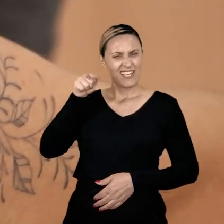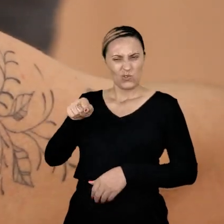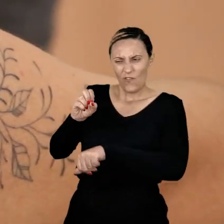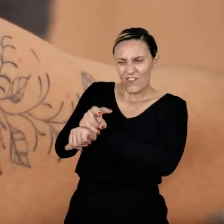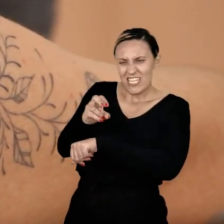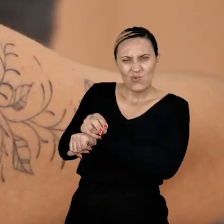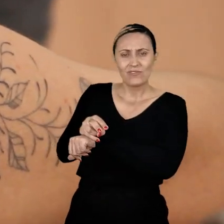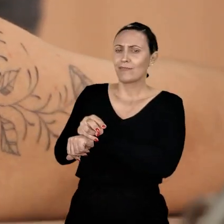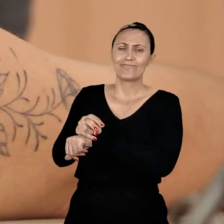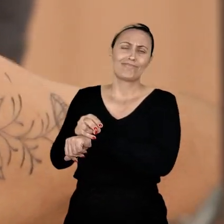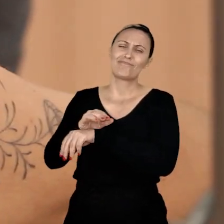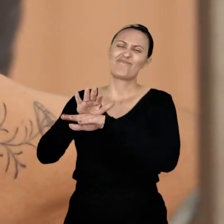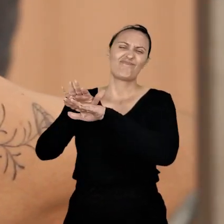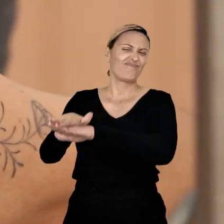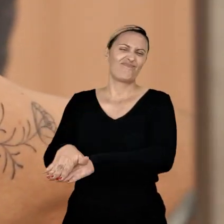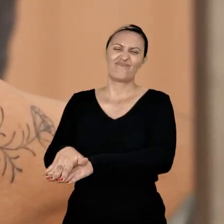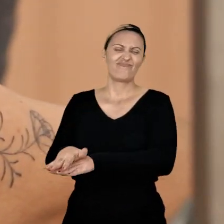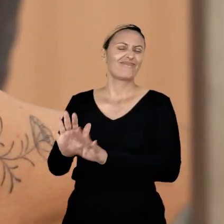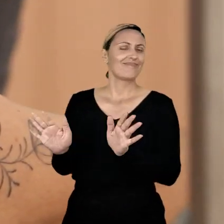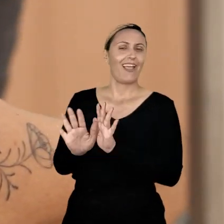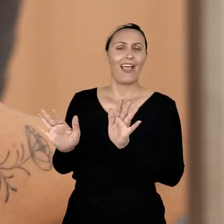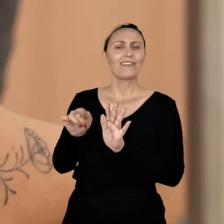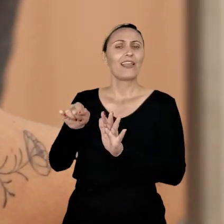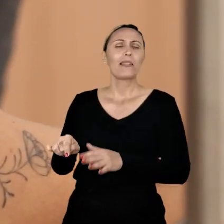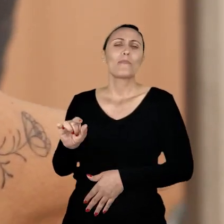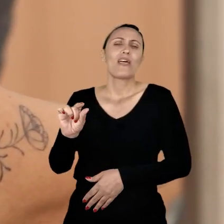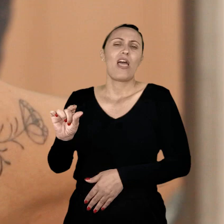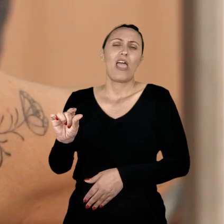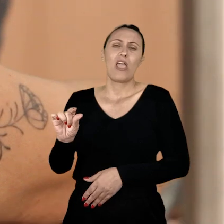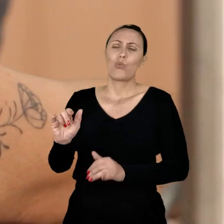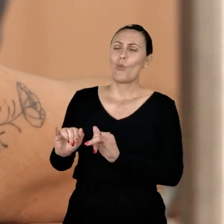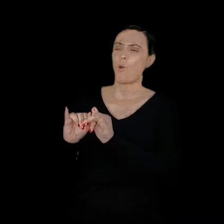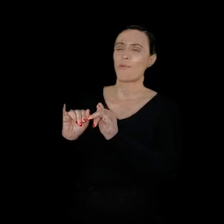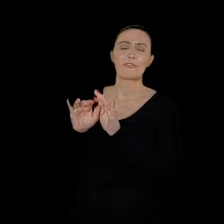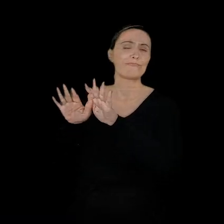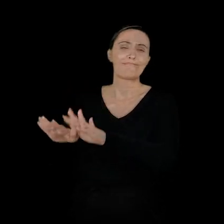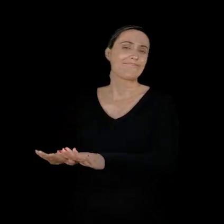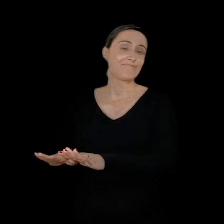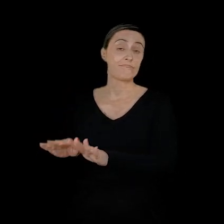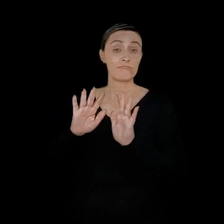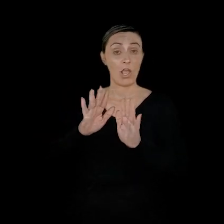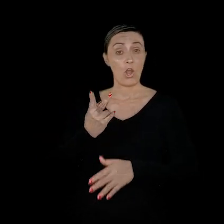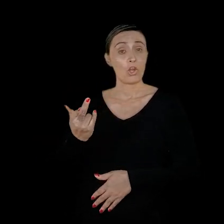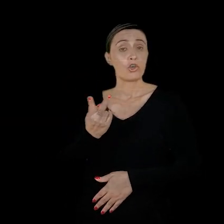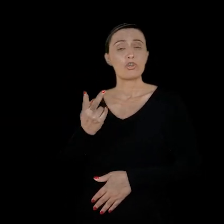Ele é pequeno, e com o tratamento torna-se inofensivo. Eu e ele temos um acordo.